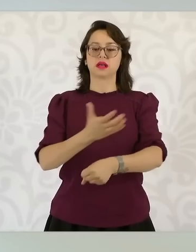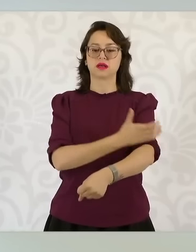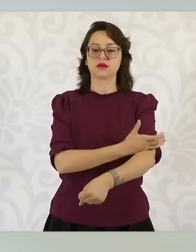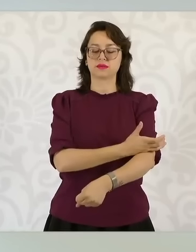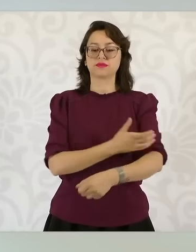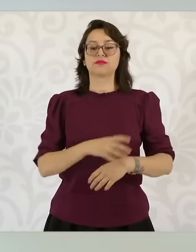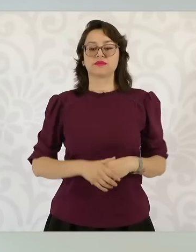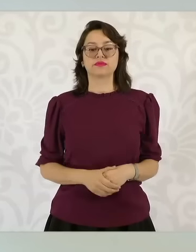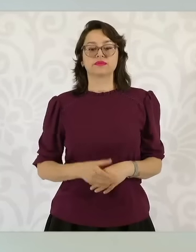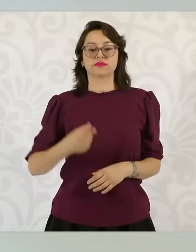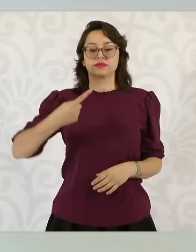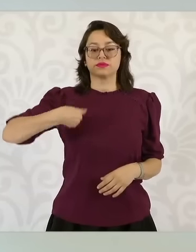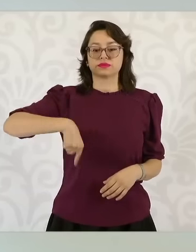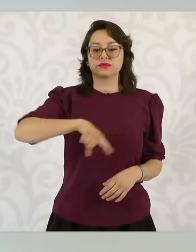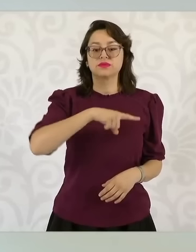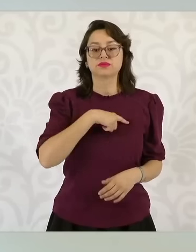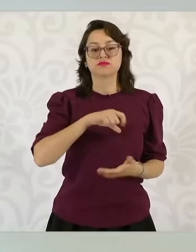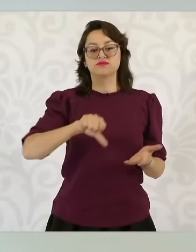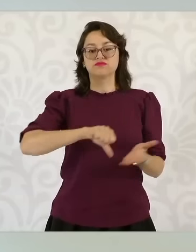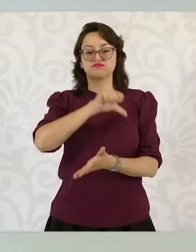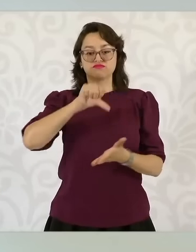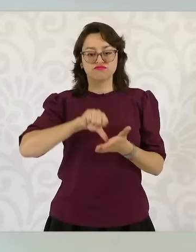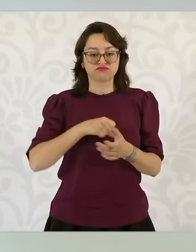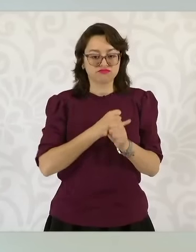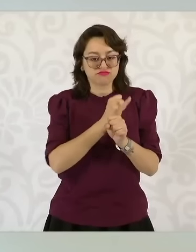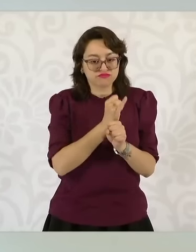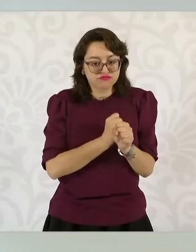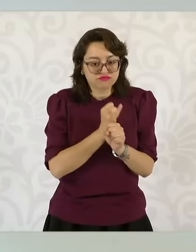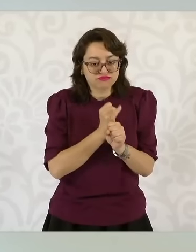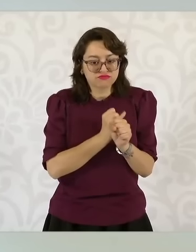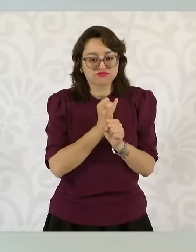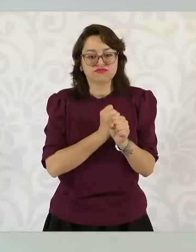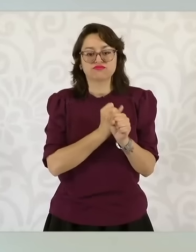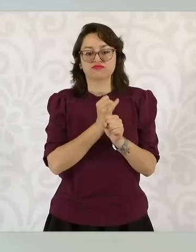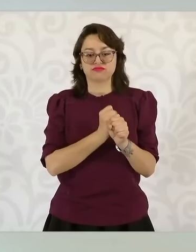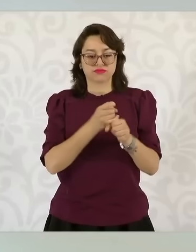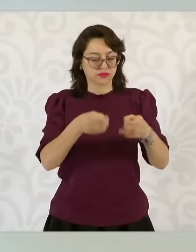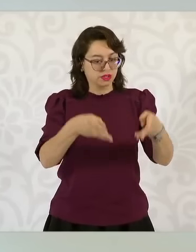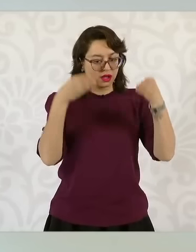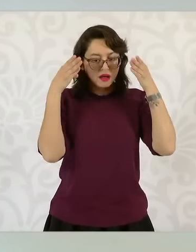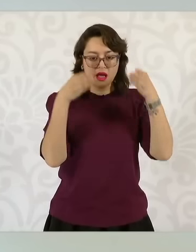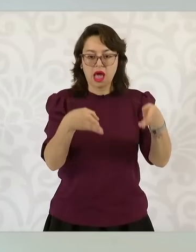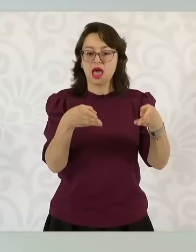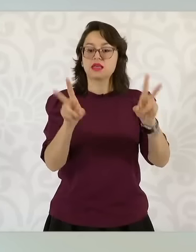nosotros somos un centro de investigación en estados unidos completamente dedicado a hacer